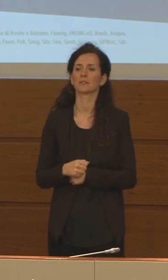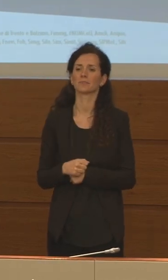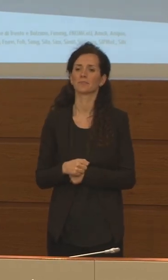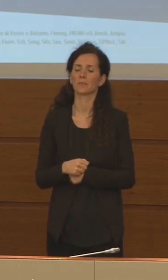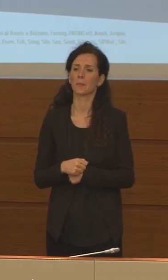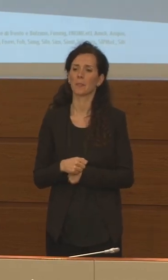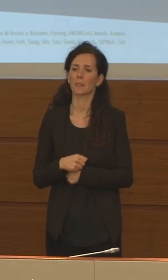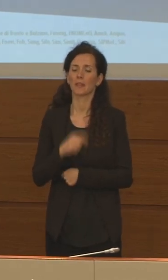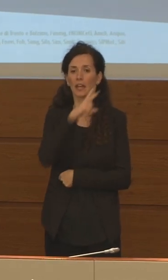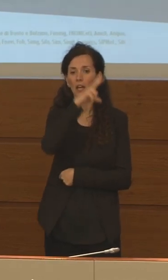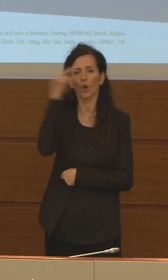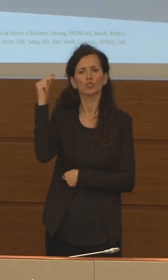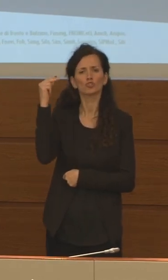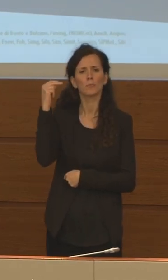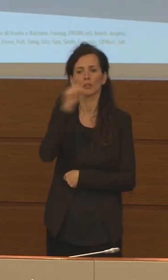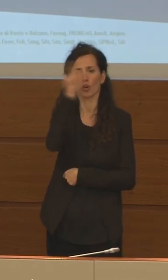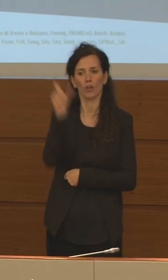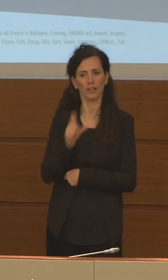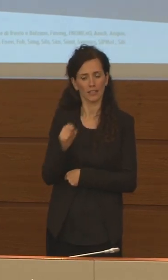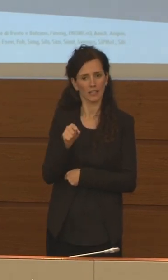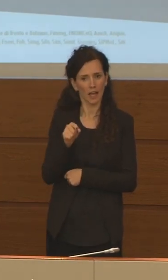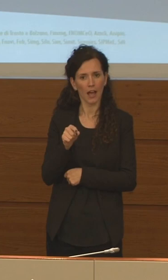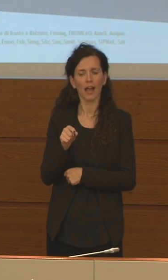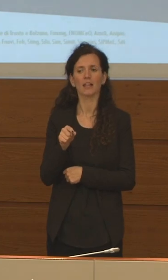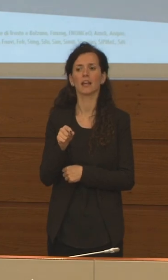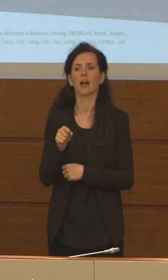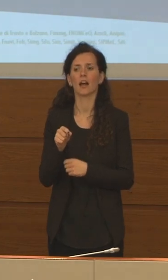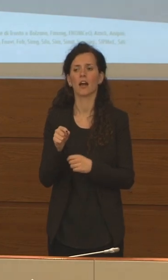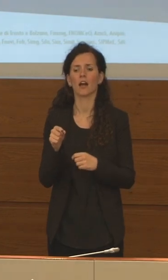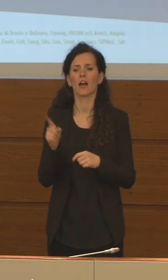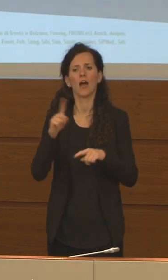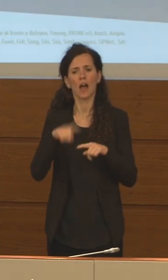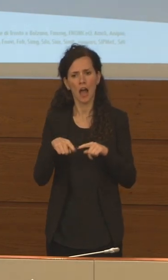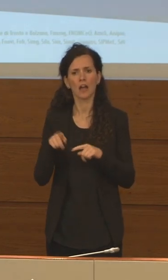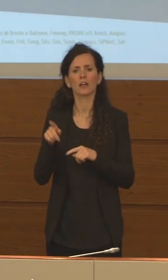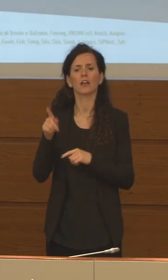fatto al nostro Paese ma anche alla Corea dal Segretario di Stato americano